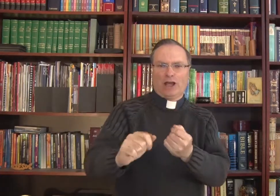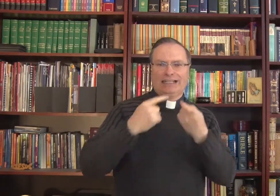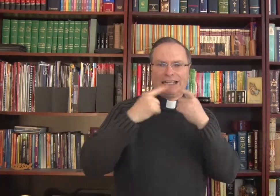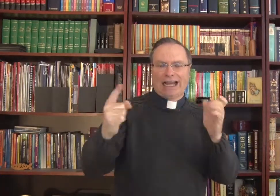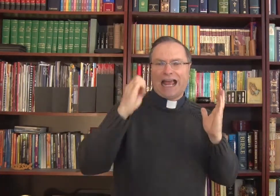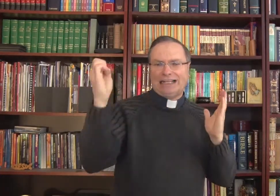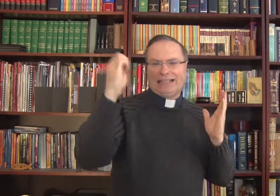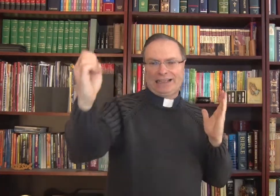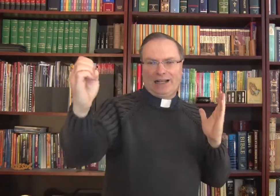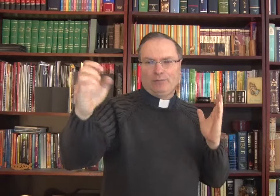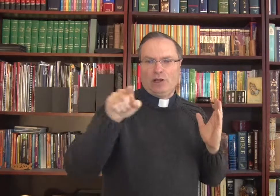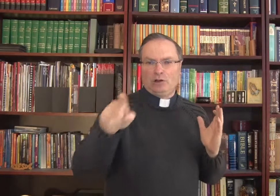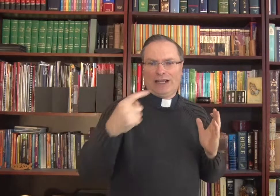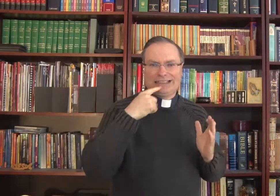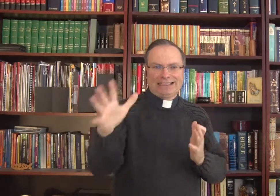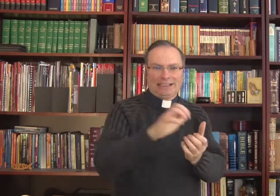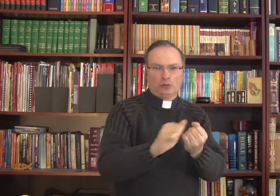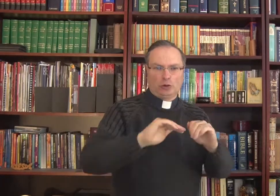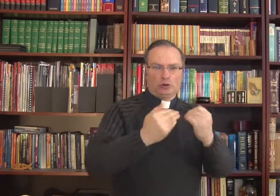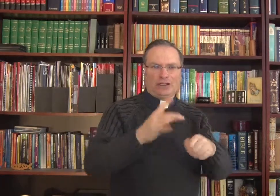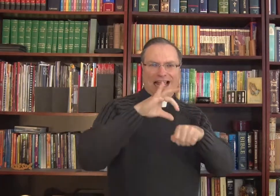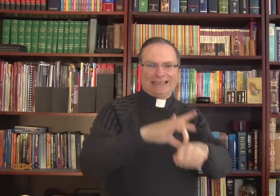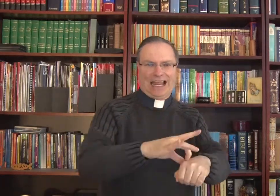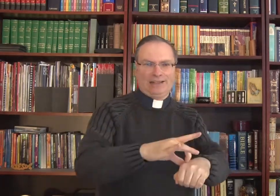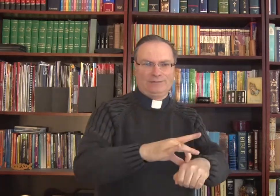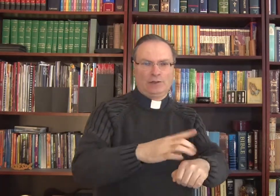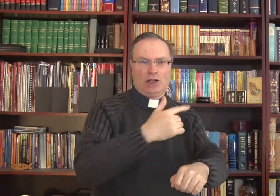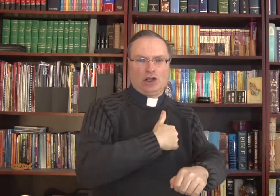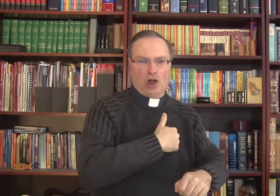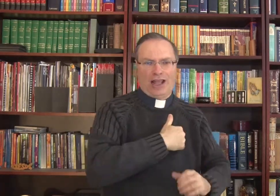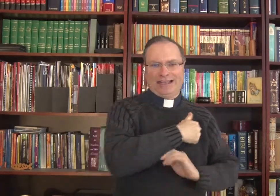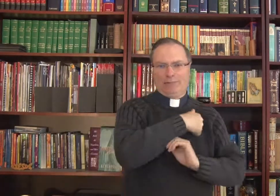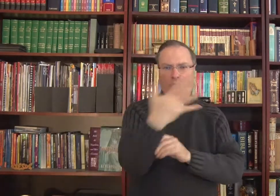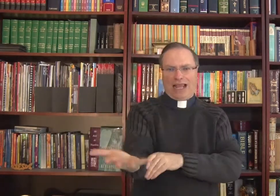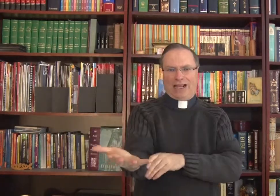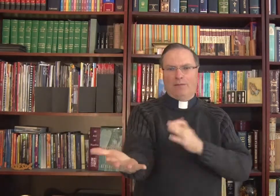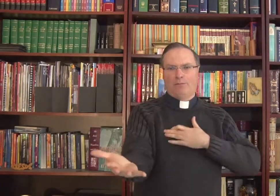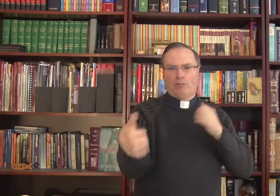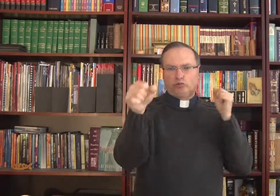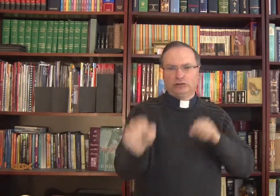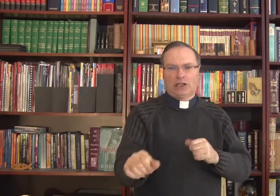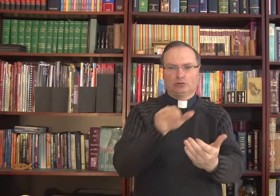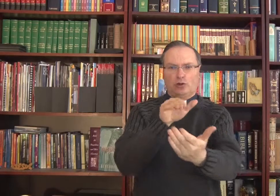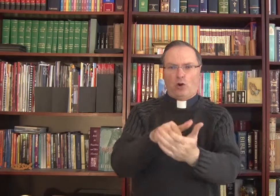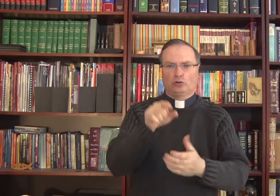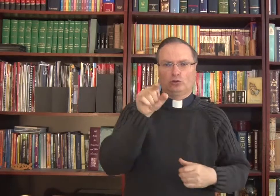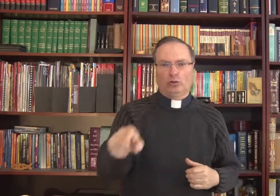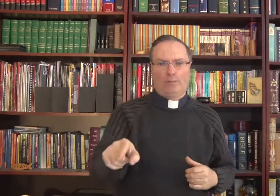déclare l'Éternel, toi qui détruis toute la terre! Je déploierai ma puissance contre toi,